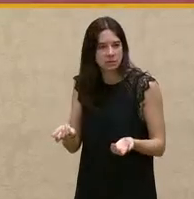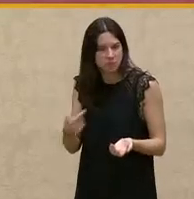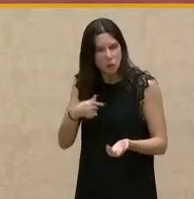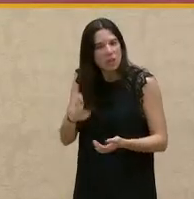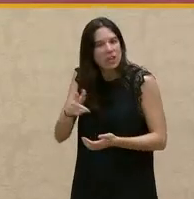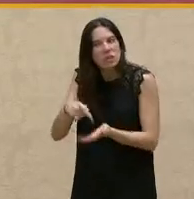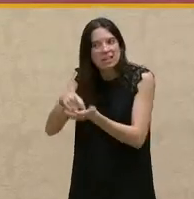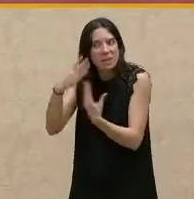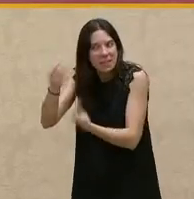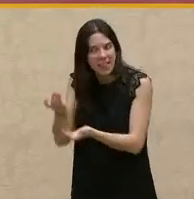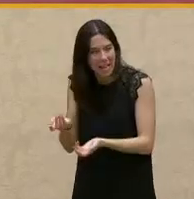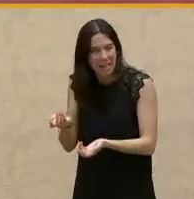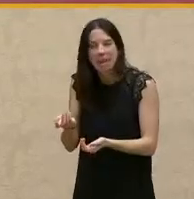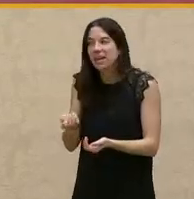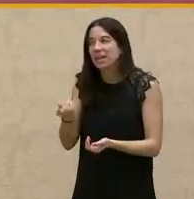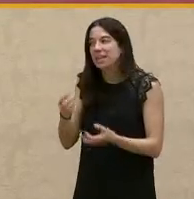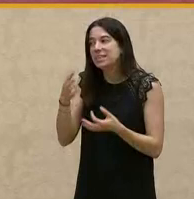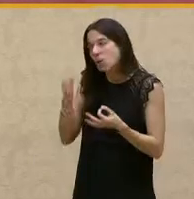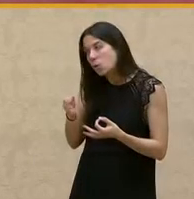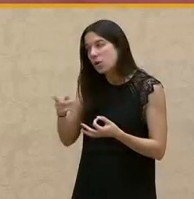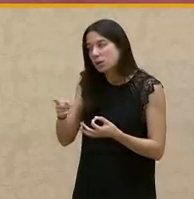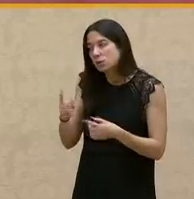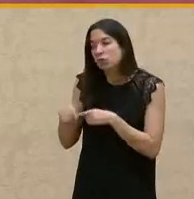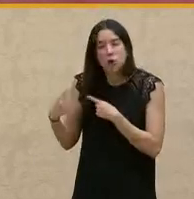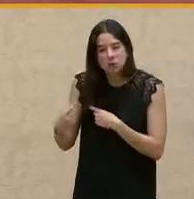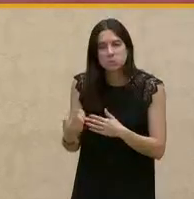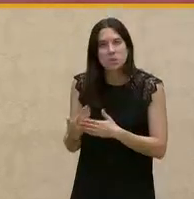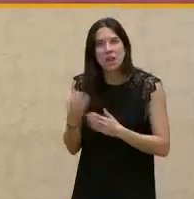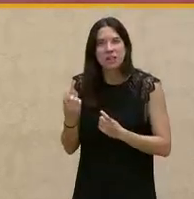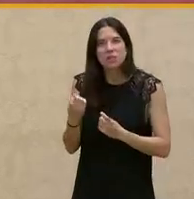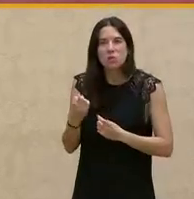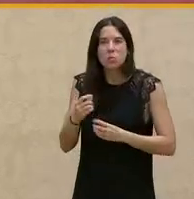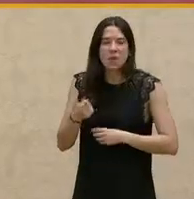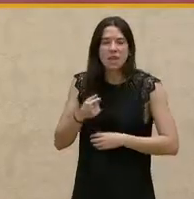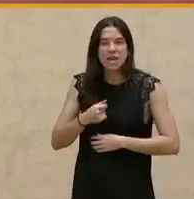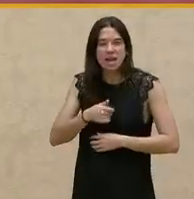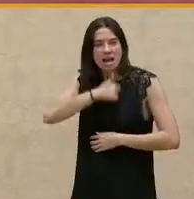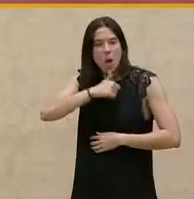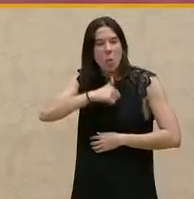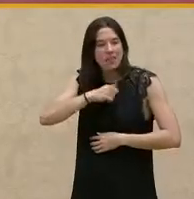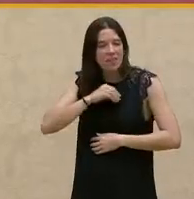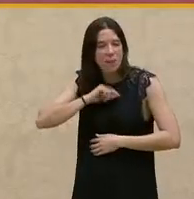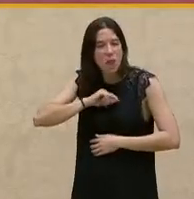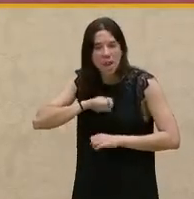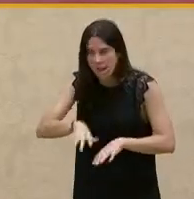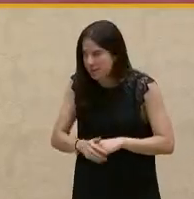te inyecta dosis de moral todos los días. No me quiero imaginar, Pilar, los costes